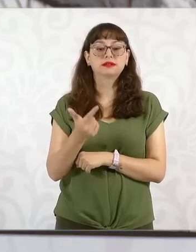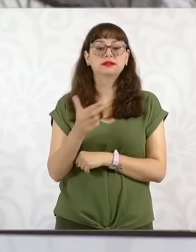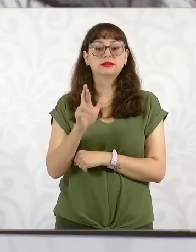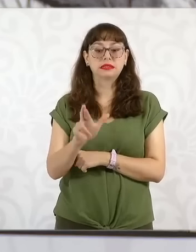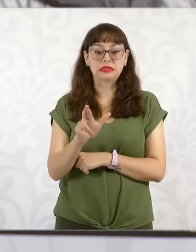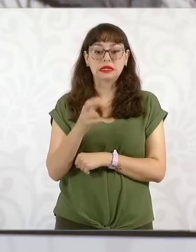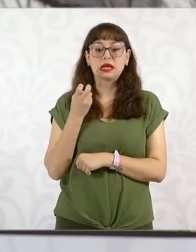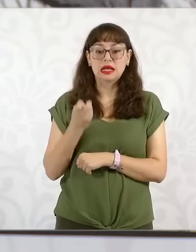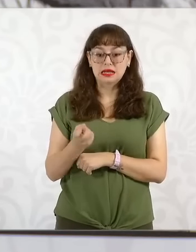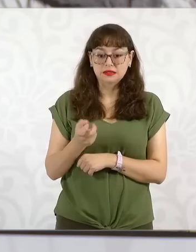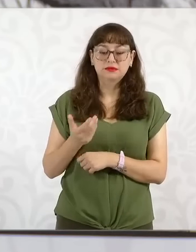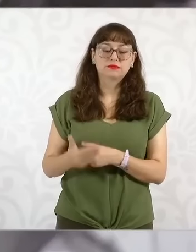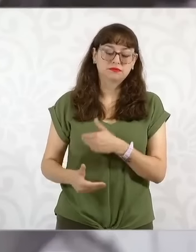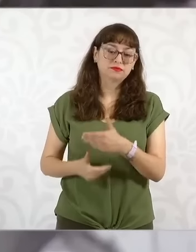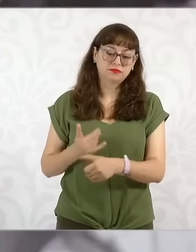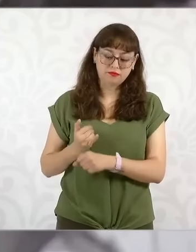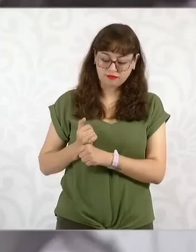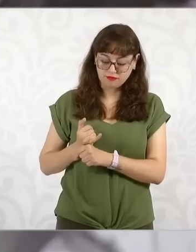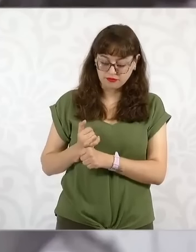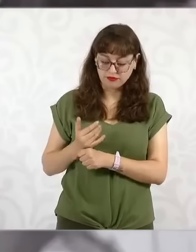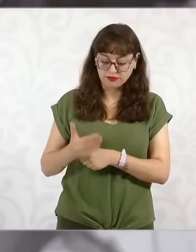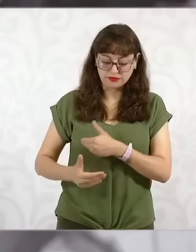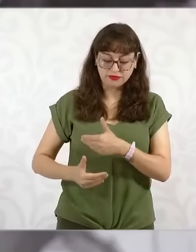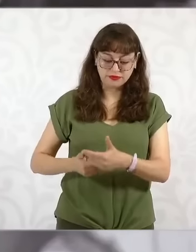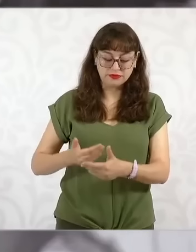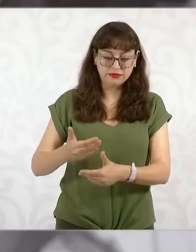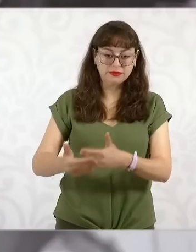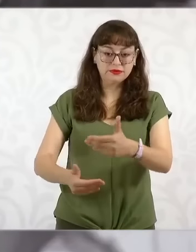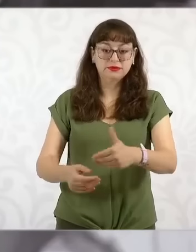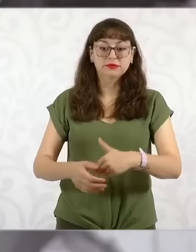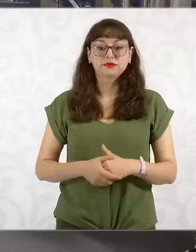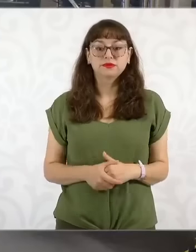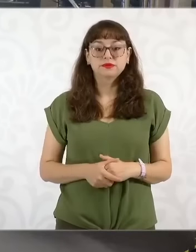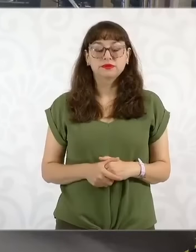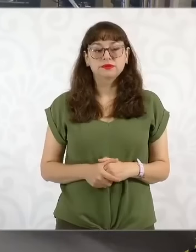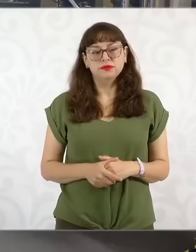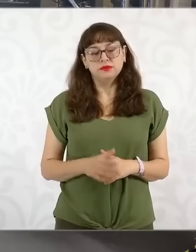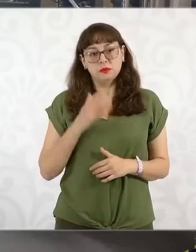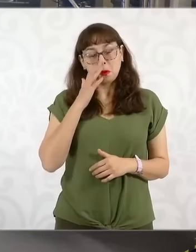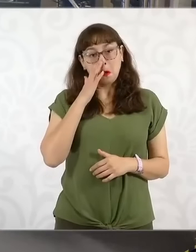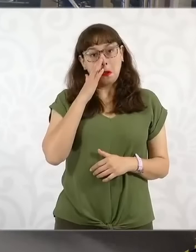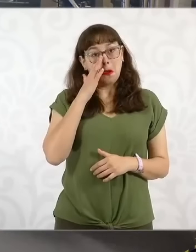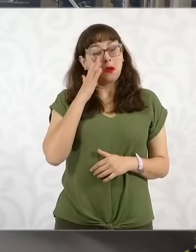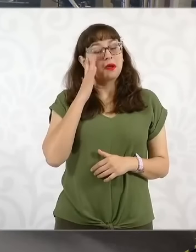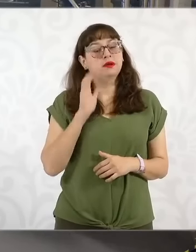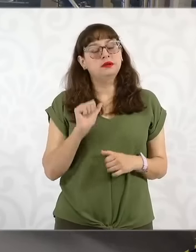a ir dando puntualmente información sobre cada una de ellas. tiene relación con el caso Rufo Apple